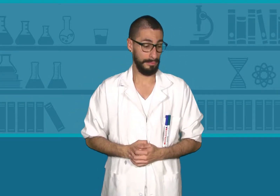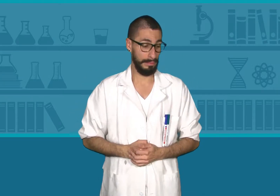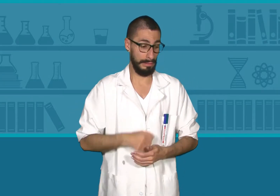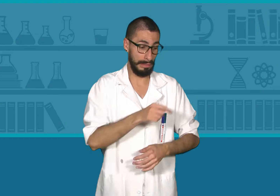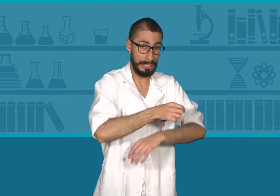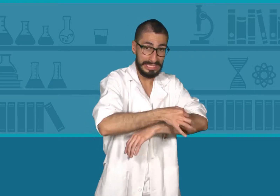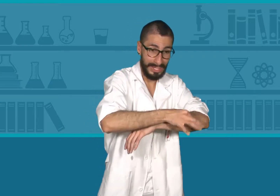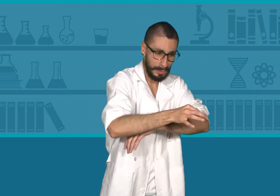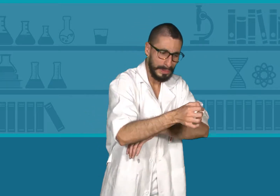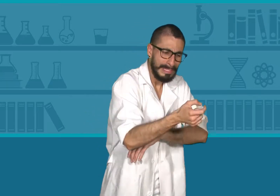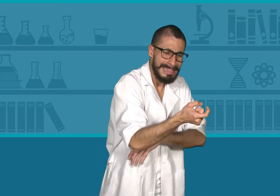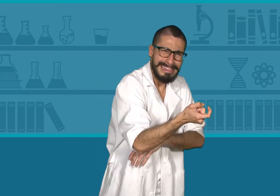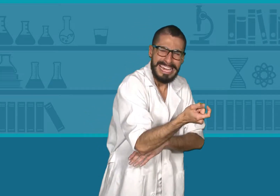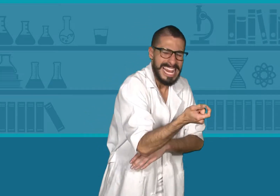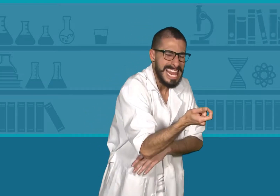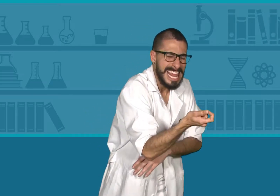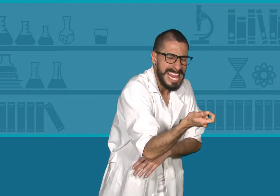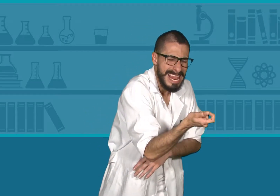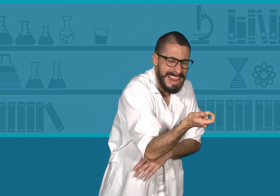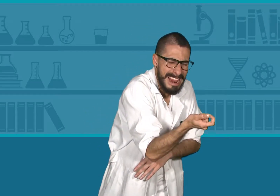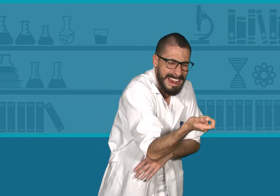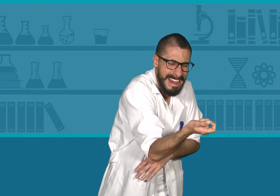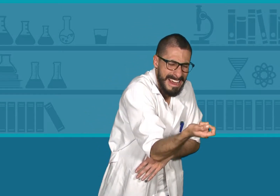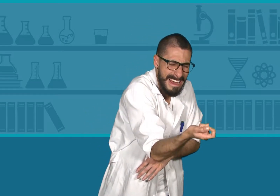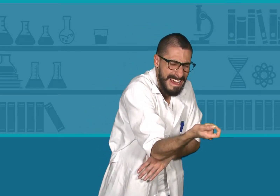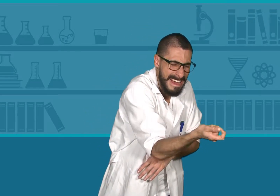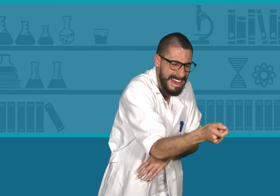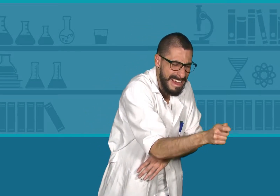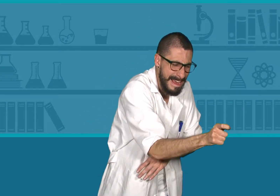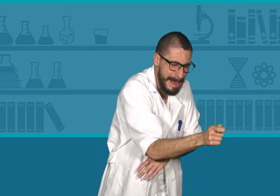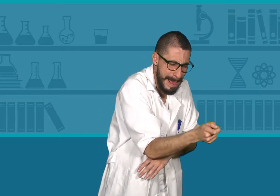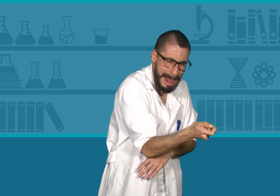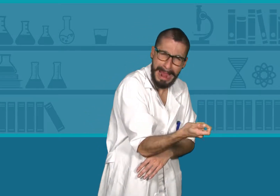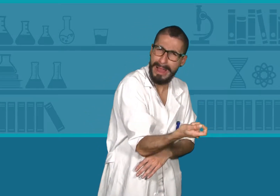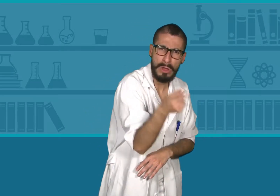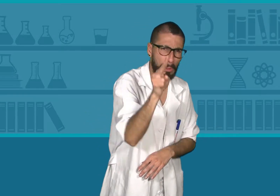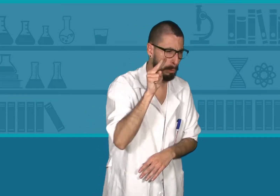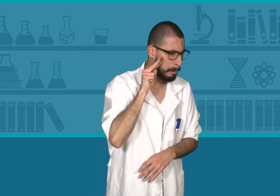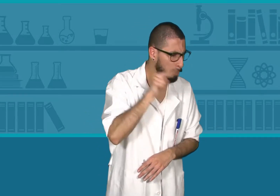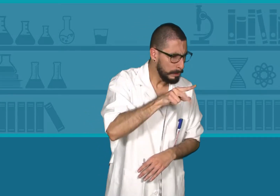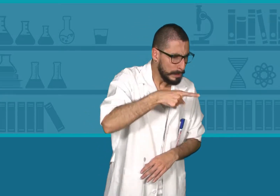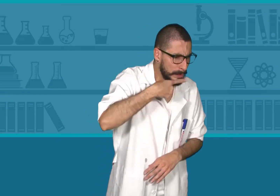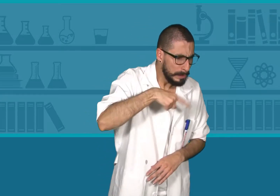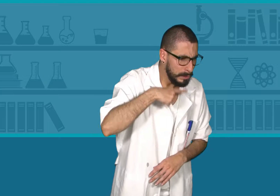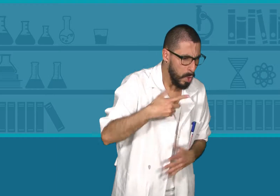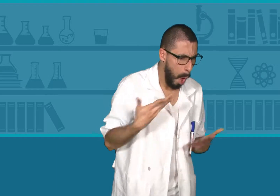las células son tan pequeñísimas que no podemos verlas a simple vista,